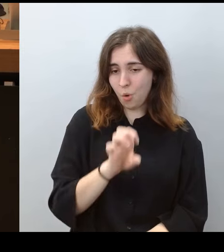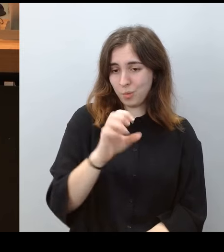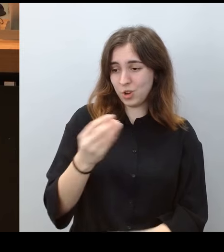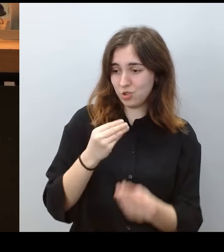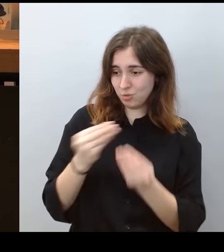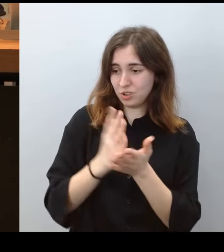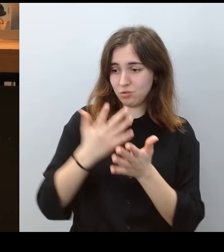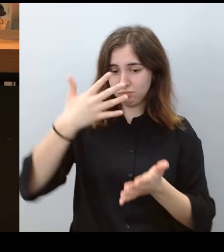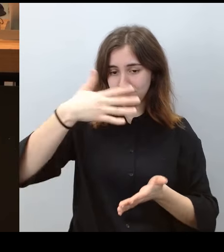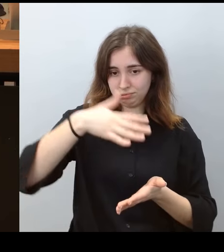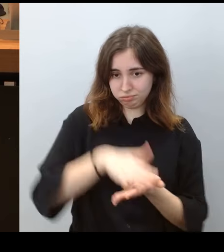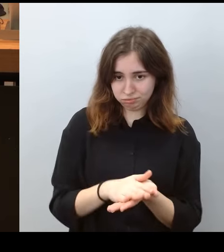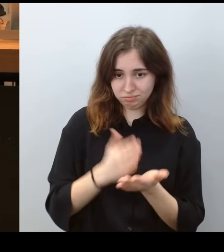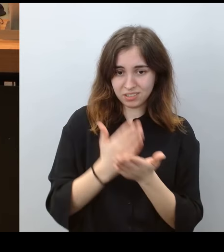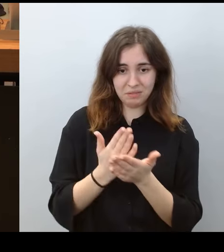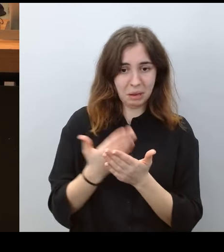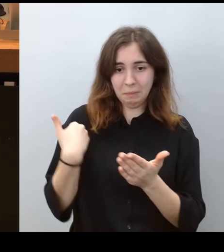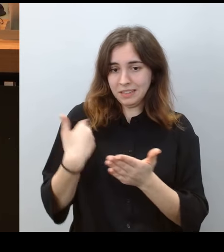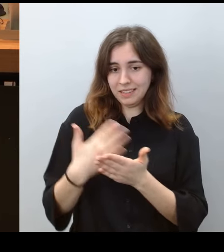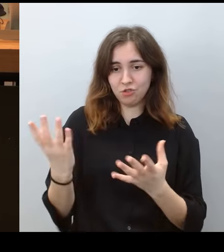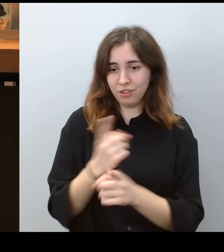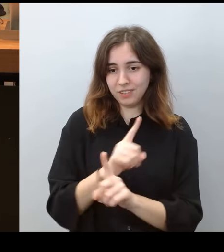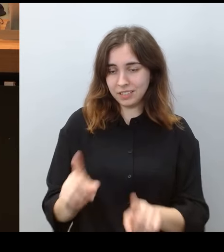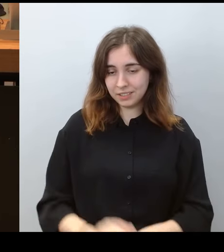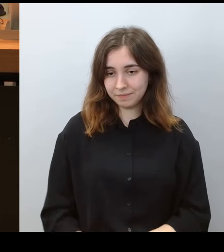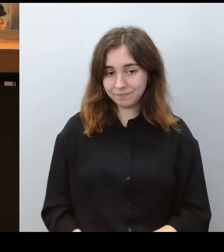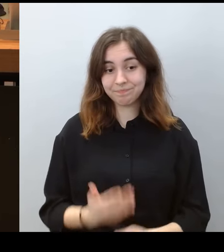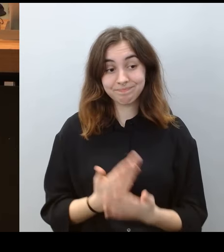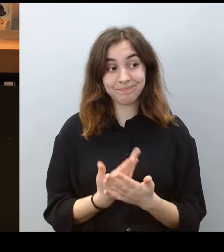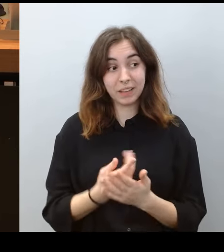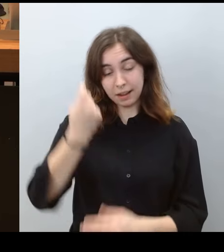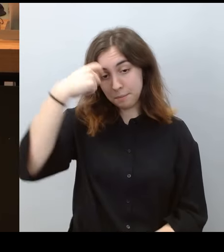Nachdem die Berliner Stadtmission ihre 24 sieben Unterkunft nicht